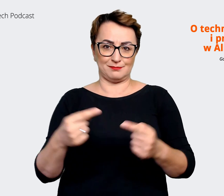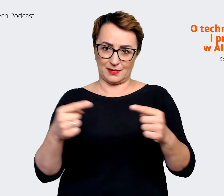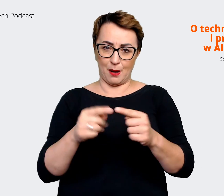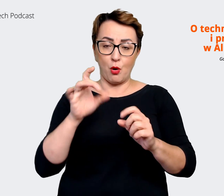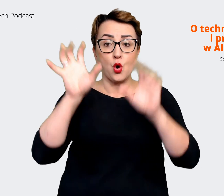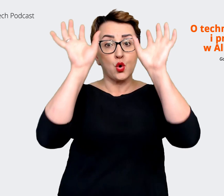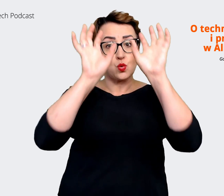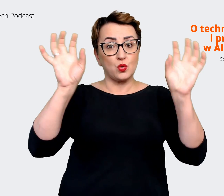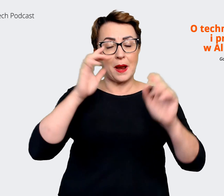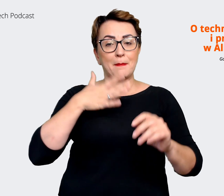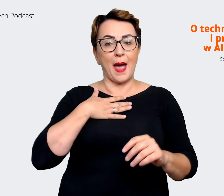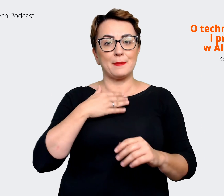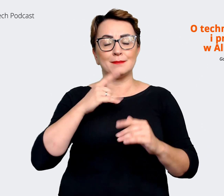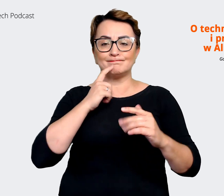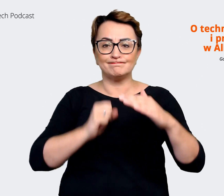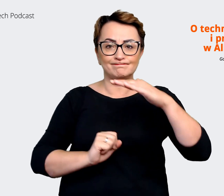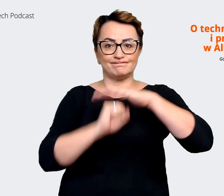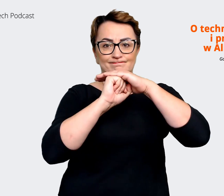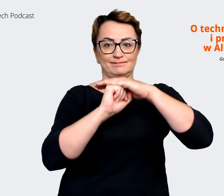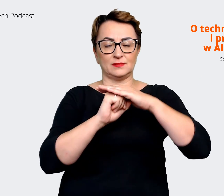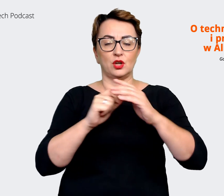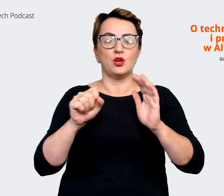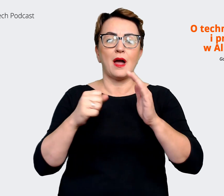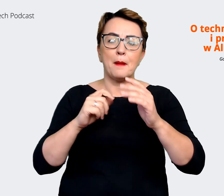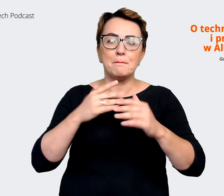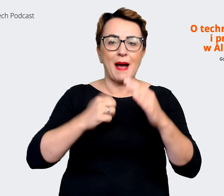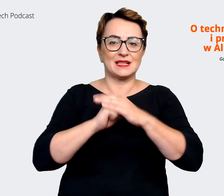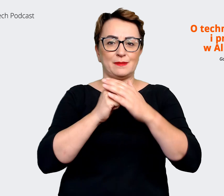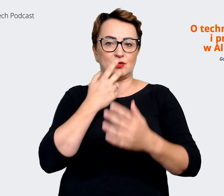mamy tego sufitu, tego co możemy zużyć. Prowadzący: Chciałbym teraz podpytać,